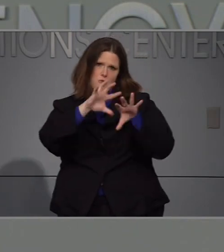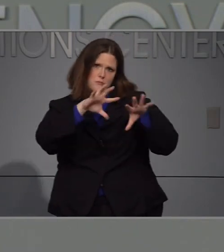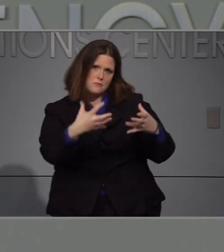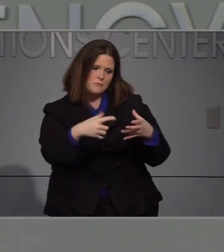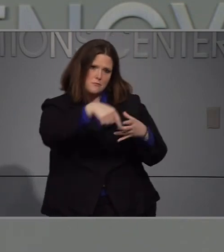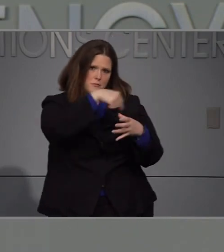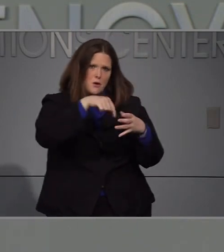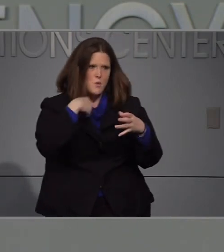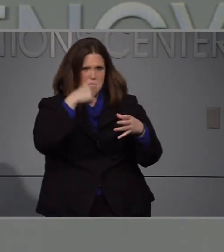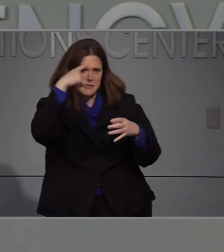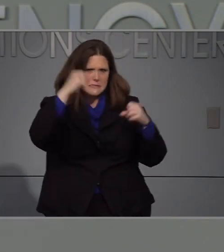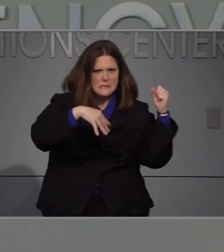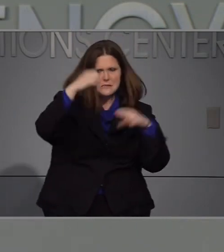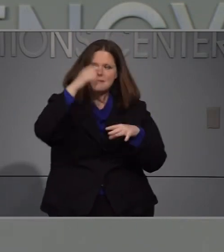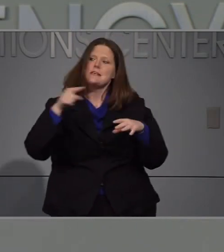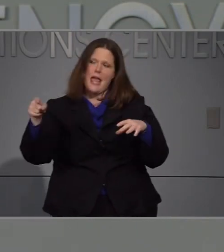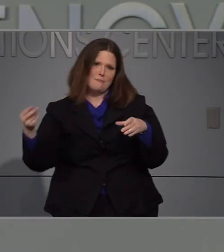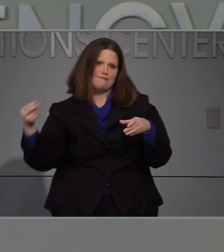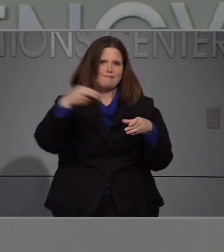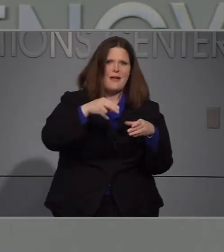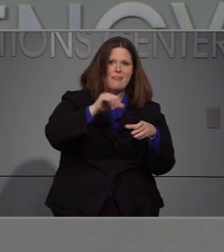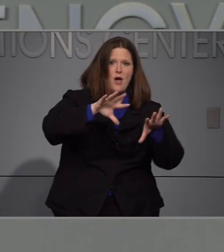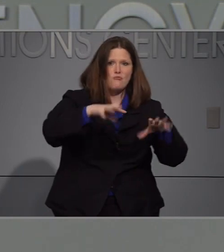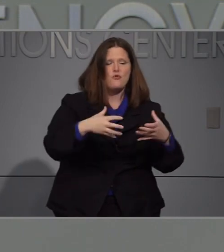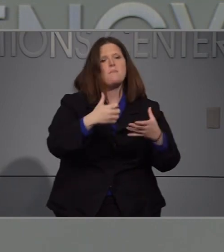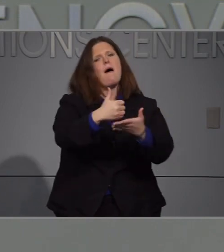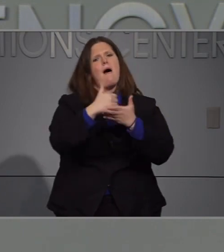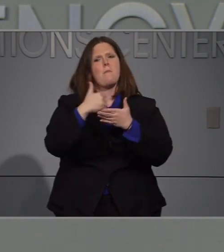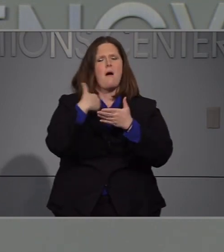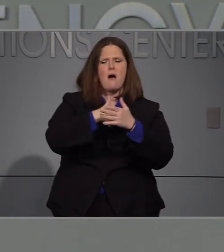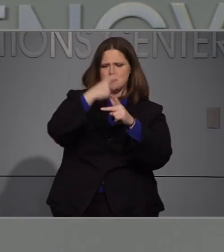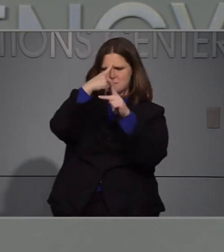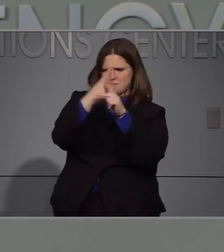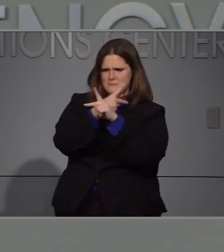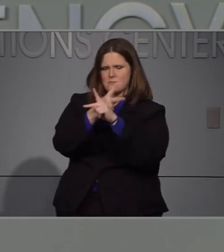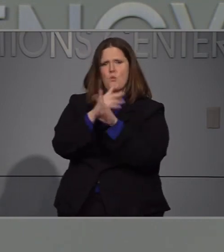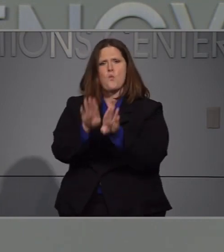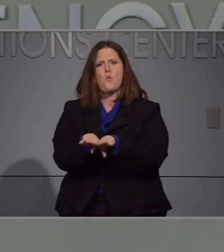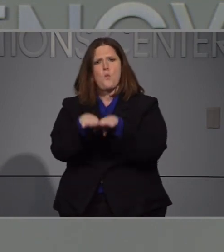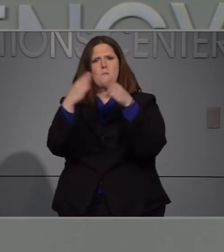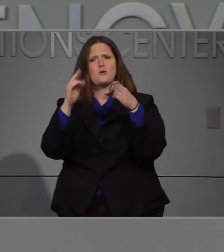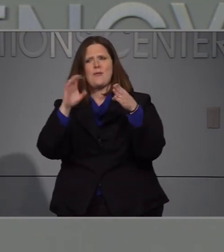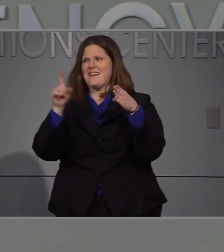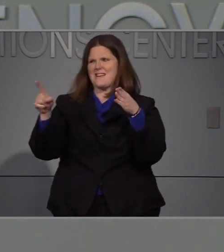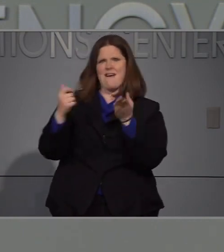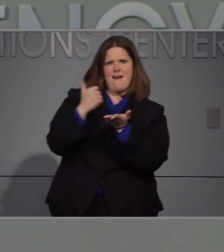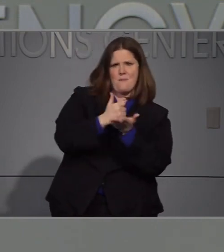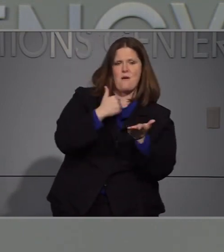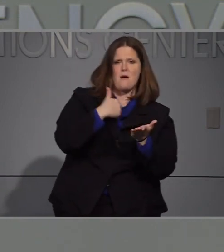diecinueve en el Estado yo sé que él y su equipo han estado pensando sobre cómo poder he